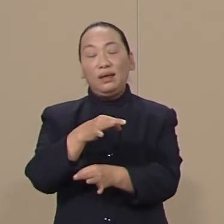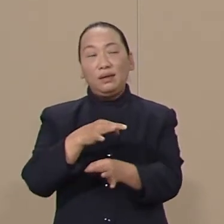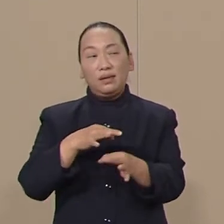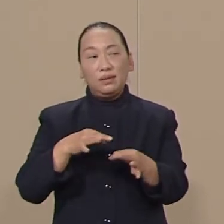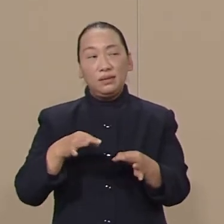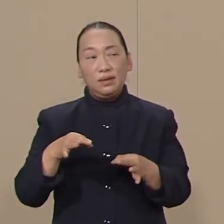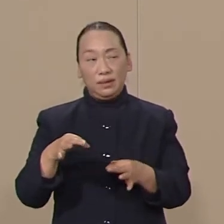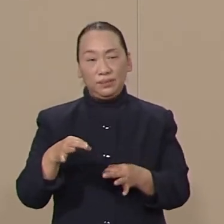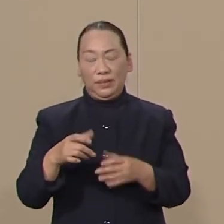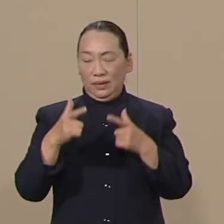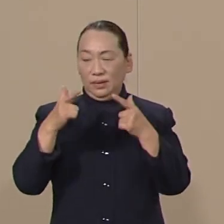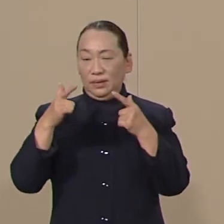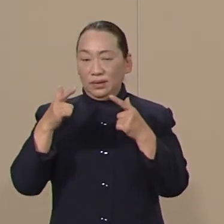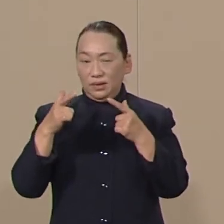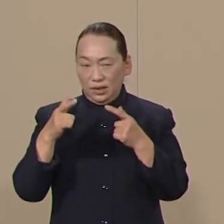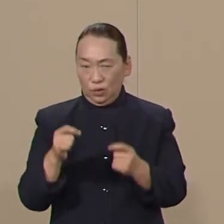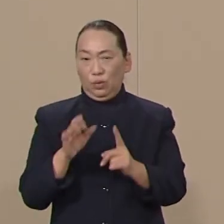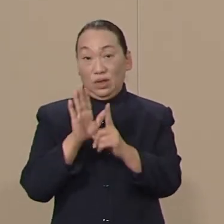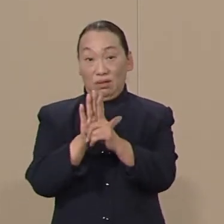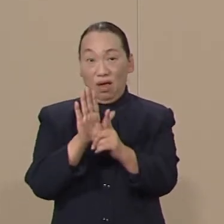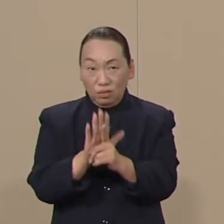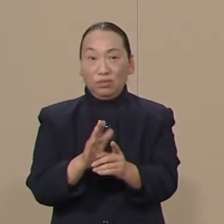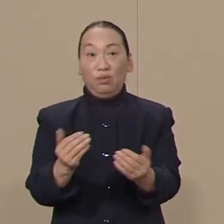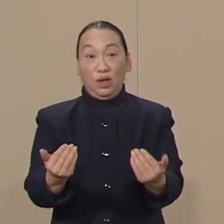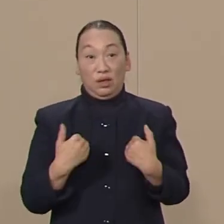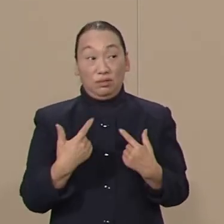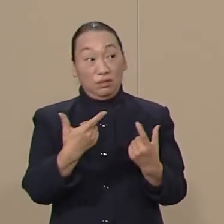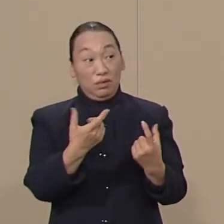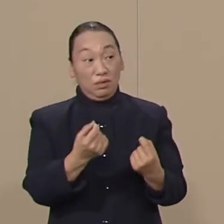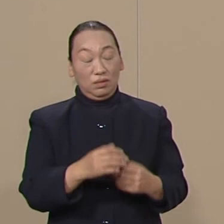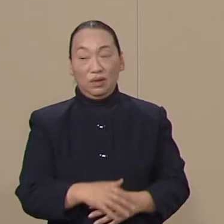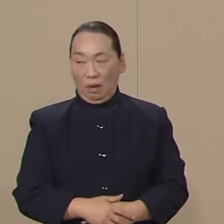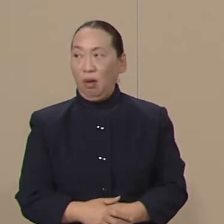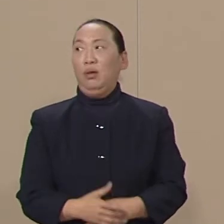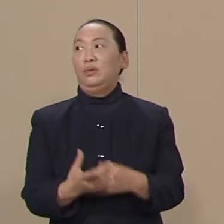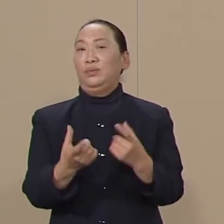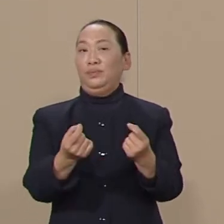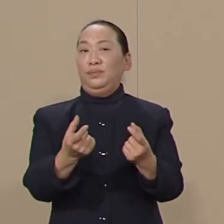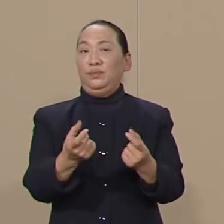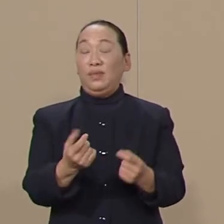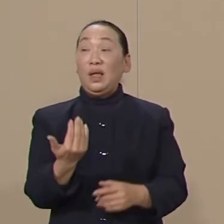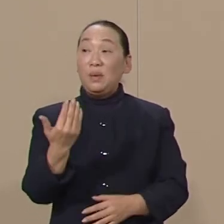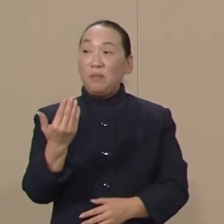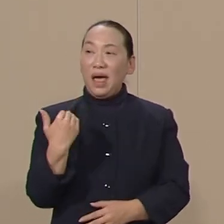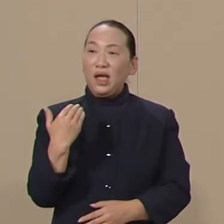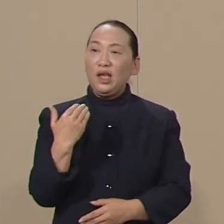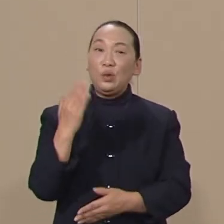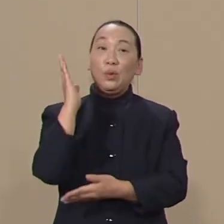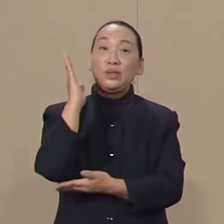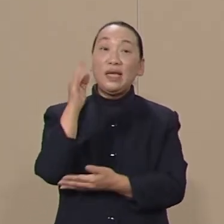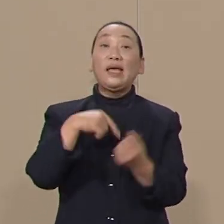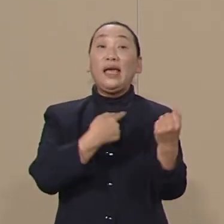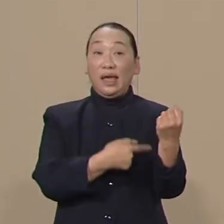きちっとさせるっていう ことが大切ですよね 福：はい 前の政権交代は 小泉構造改革からの転換